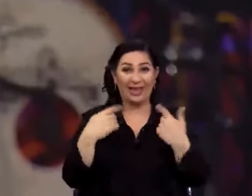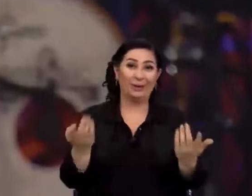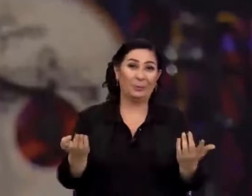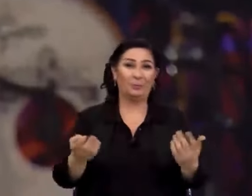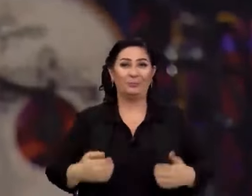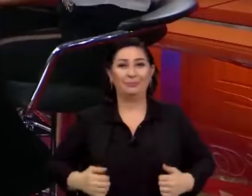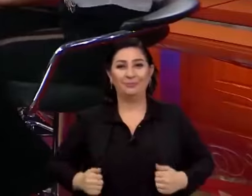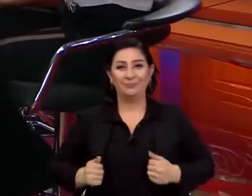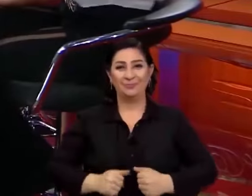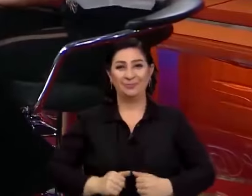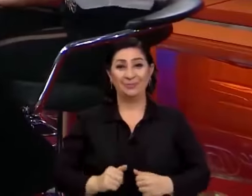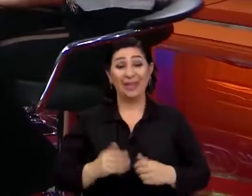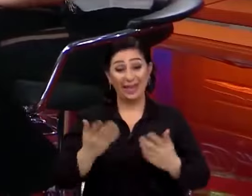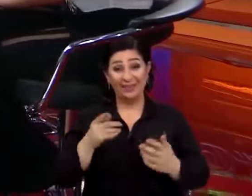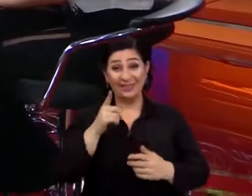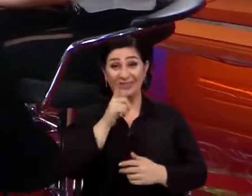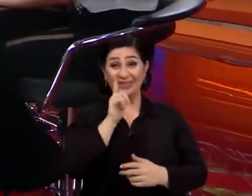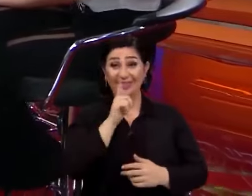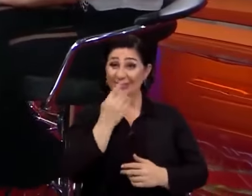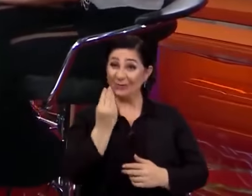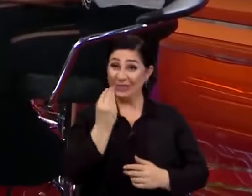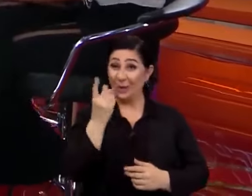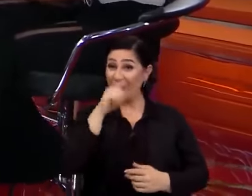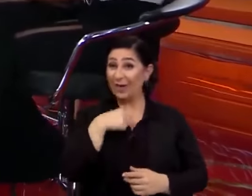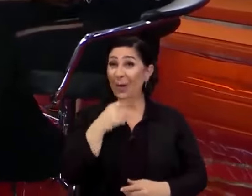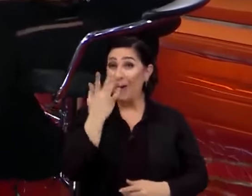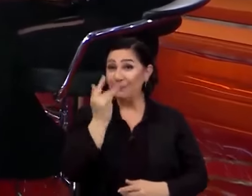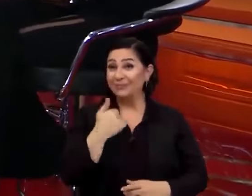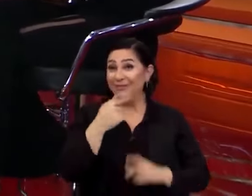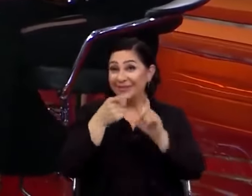oradayım Evet Sizin sesiniz güzel de onun için ben bunu yapıyorum Siz her